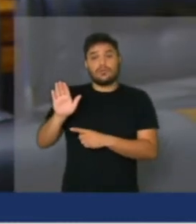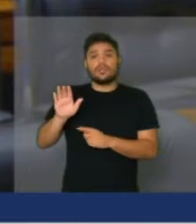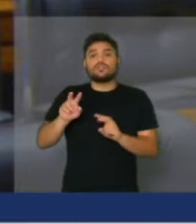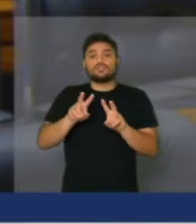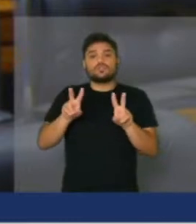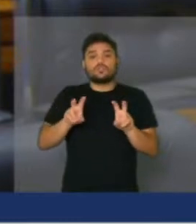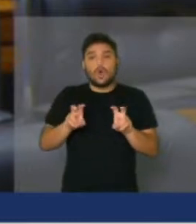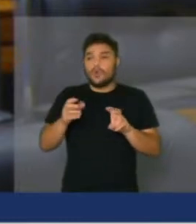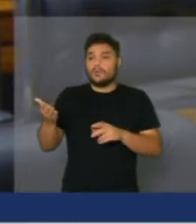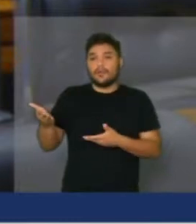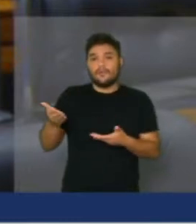ESCLAREÇA FATOS DE ENORME GRAVIDADE, ENORME GRAVIDADE,